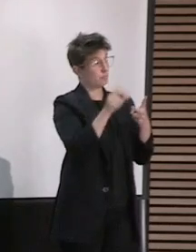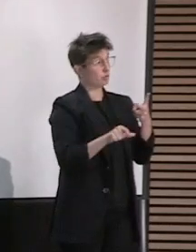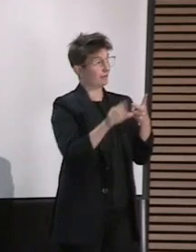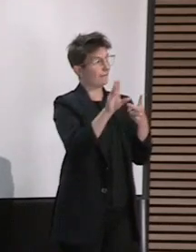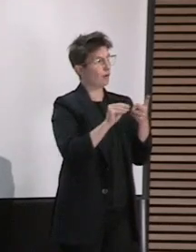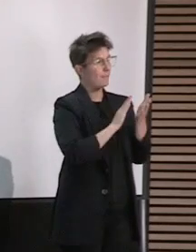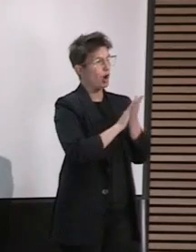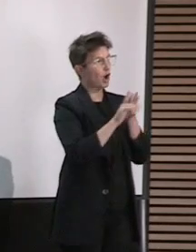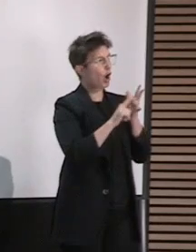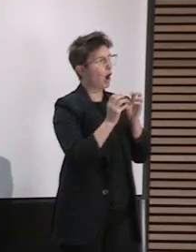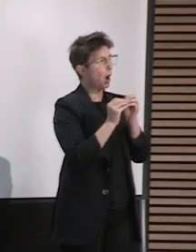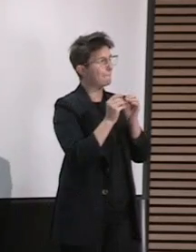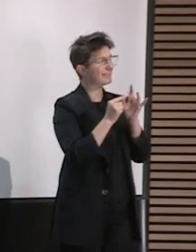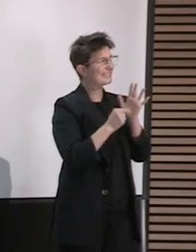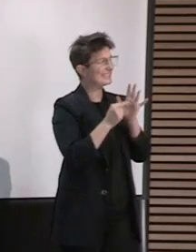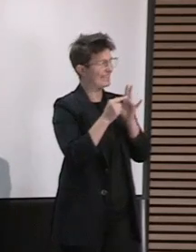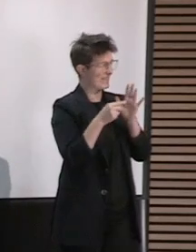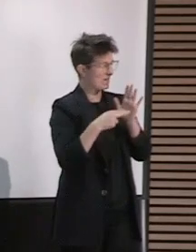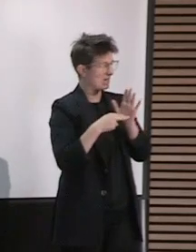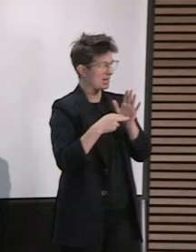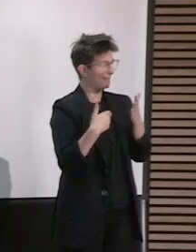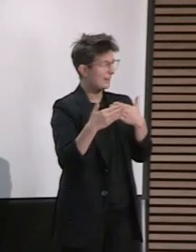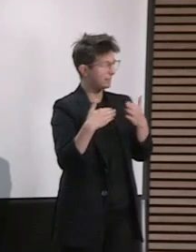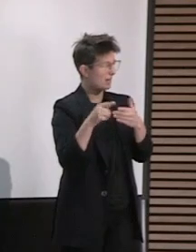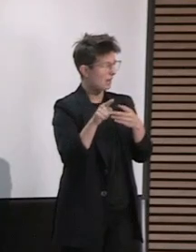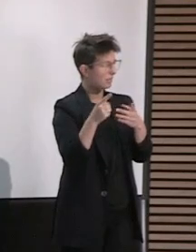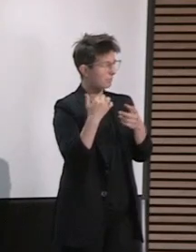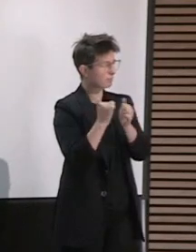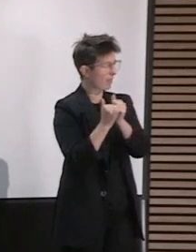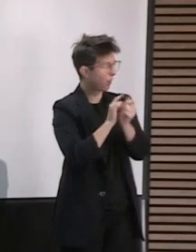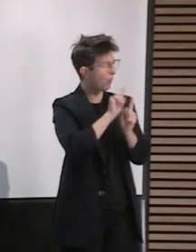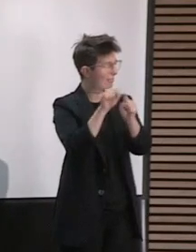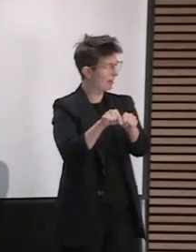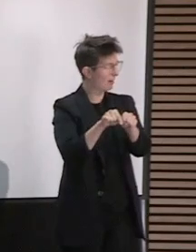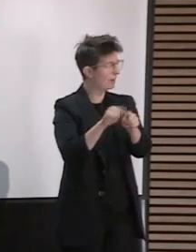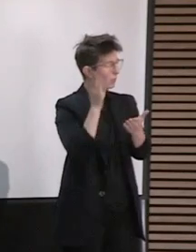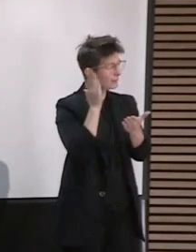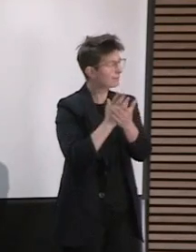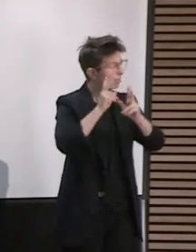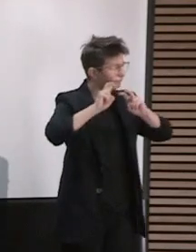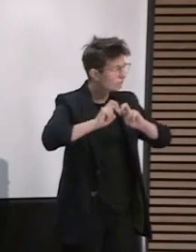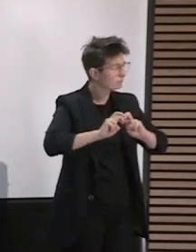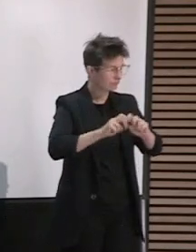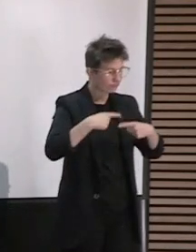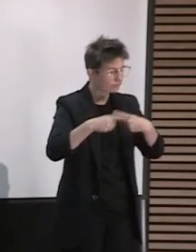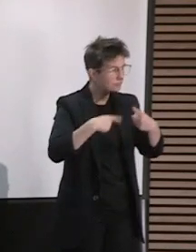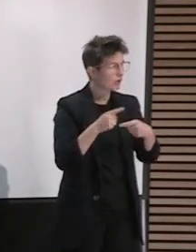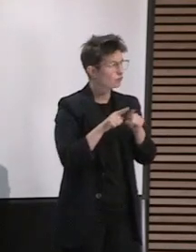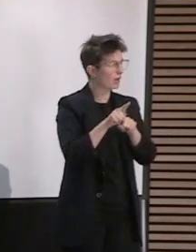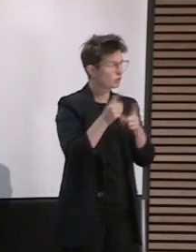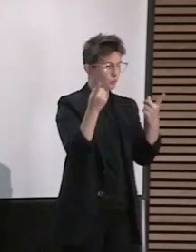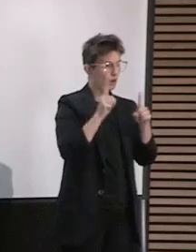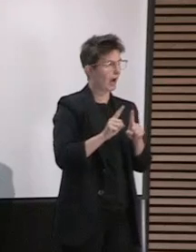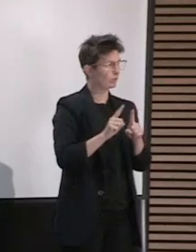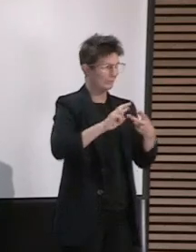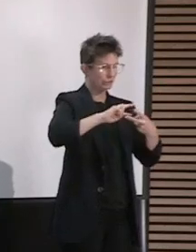tatou mau tonu. Ko te tirotiro